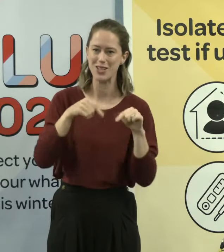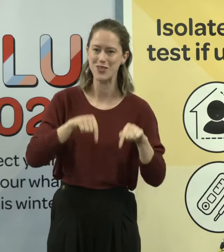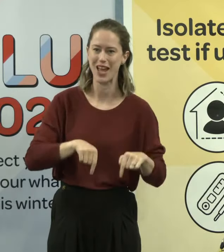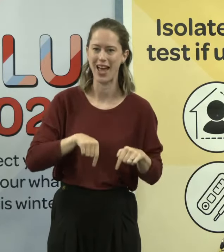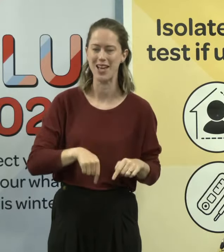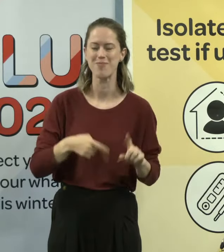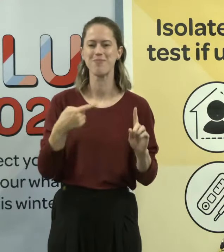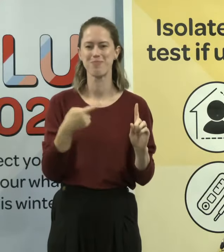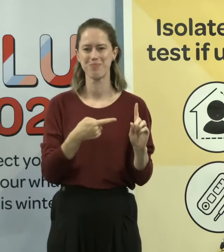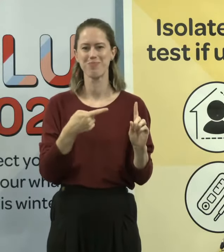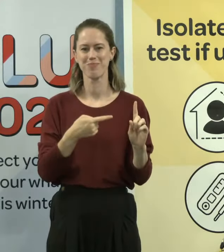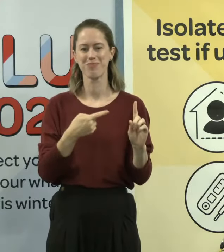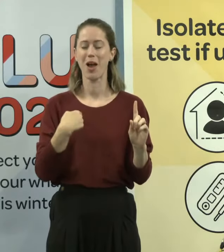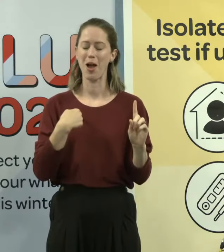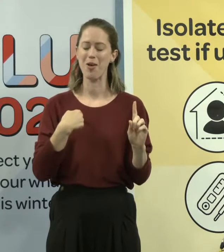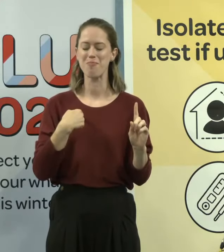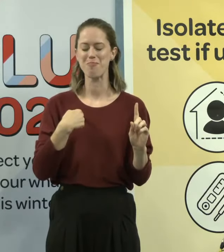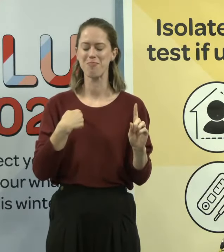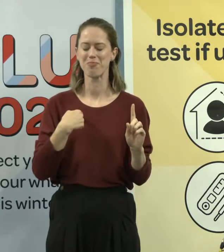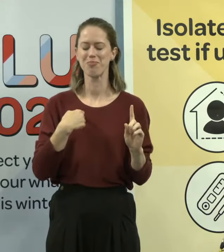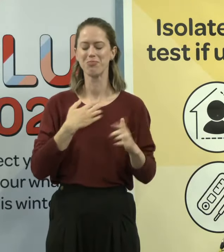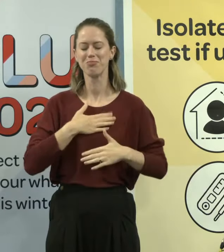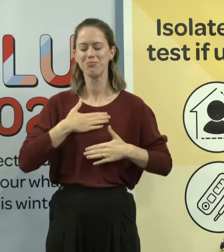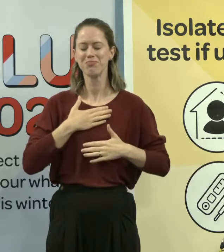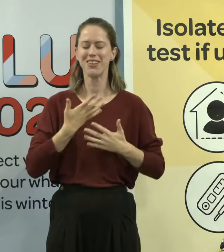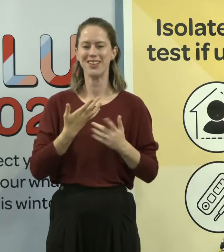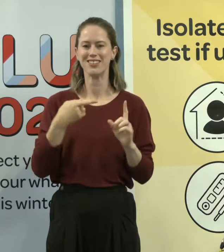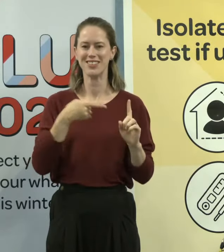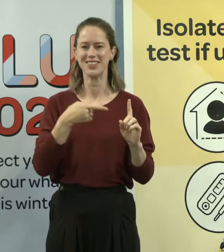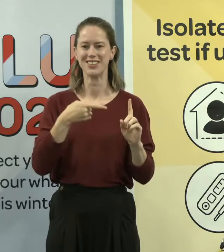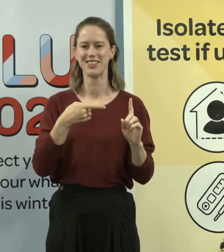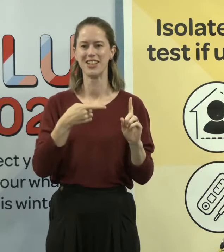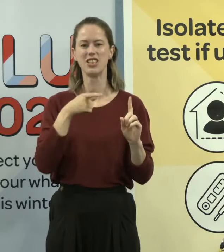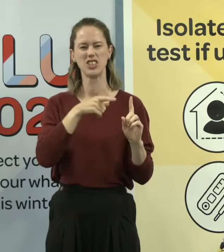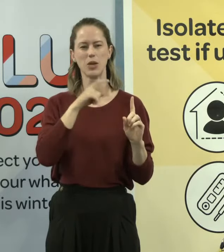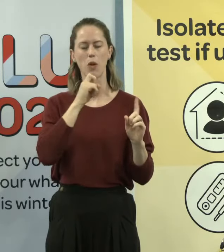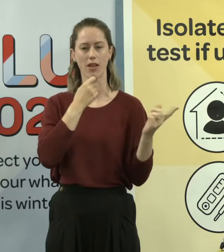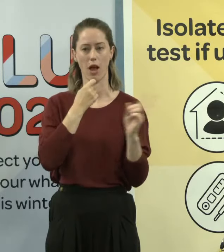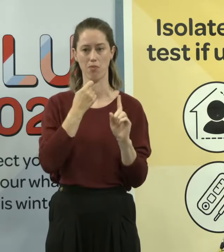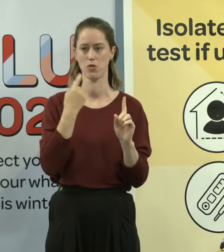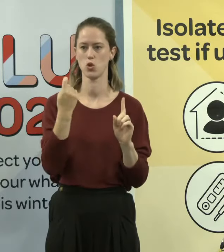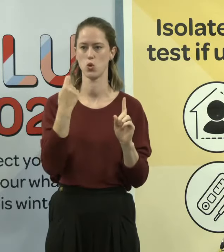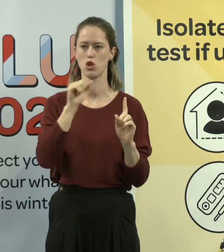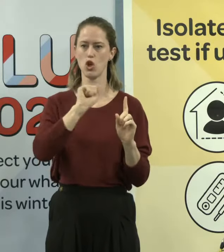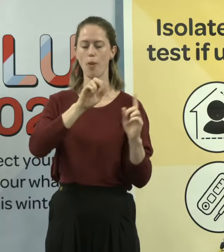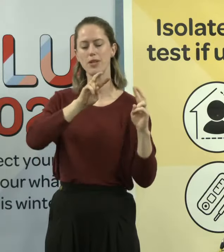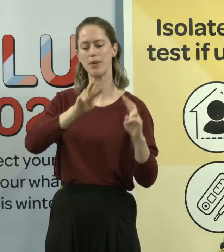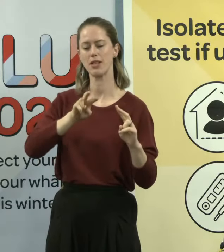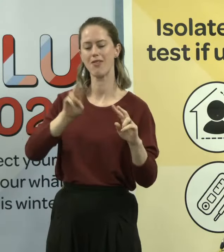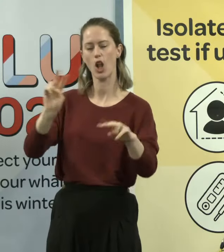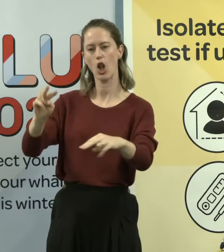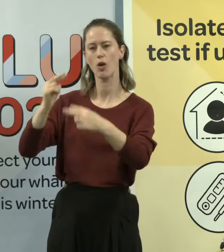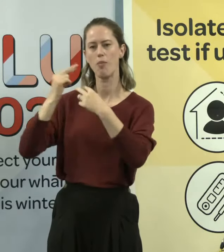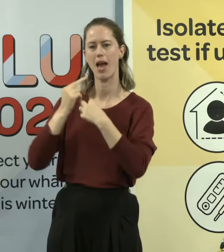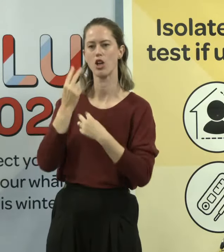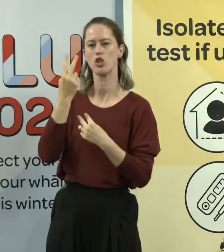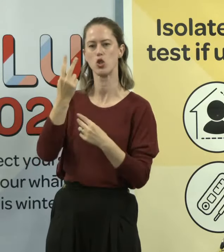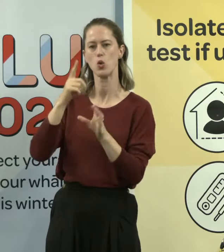i tenei ra ko te Kaiwhakahaere o